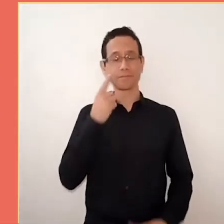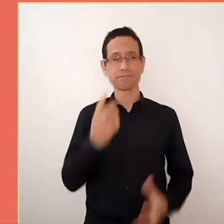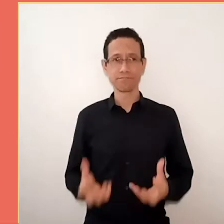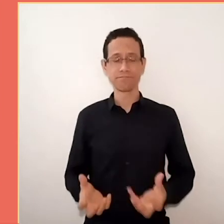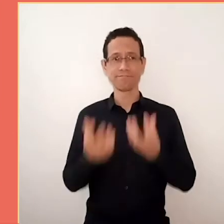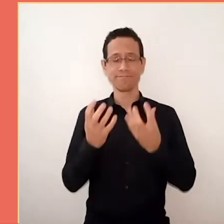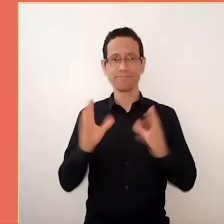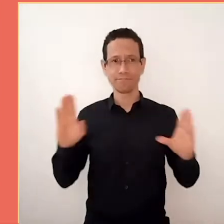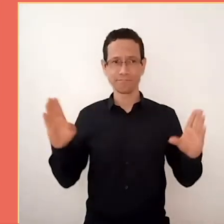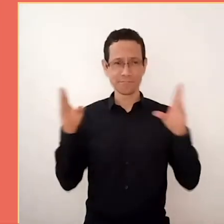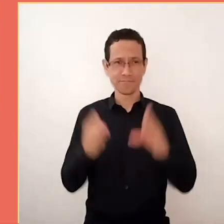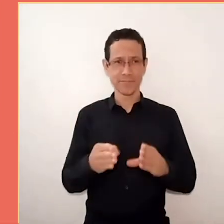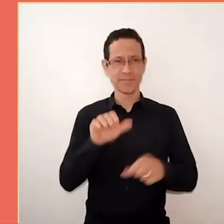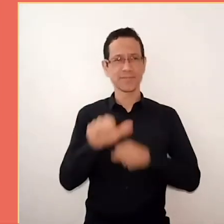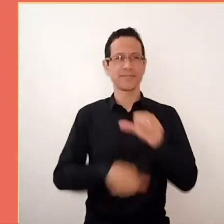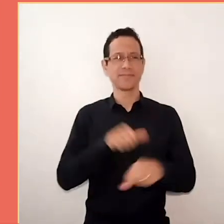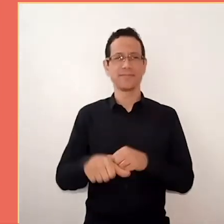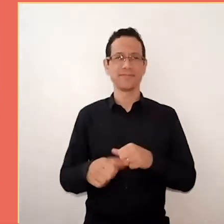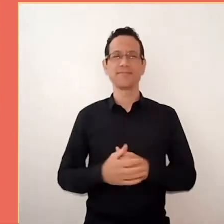porque nós não queremos qualquer transformação, ou seja,